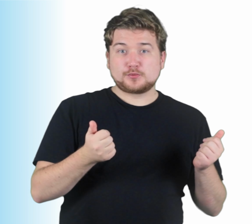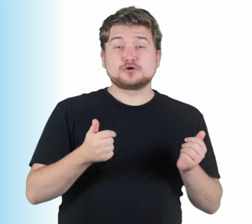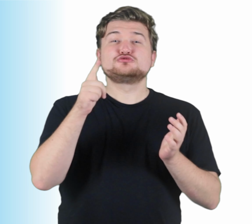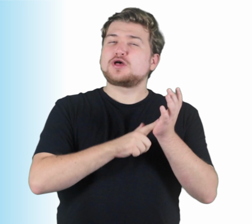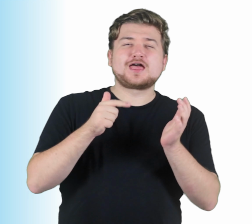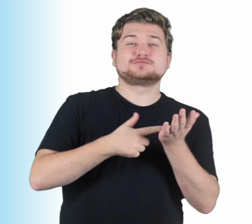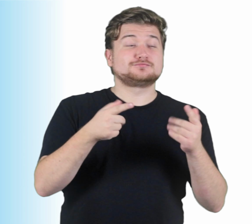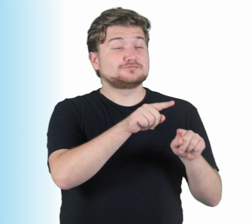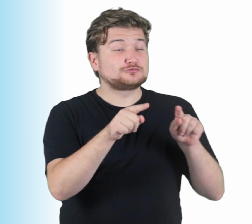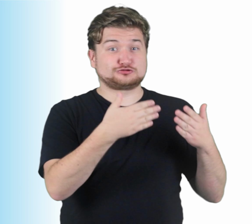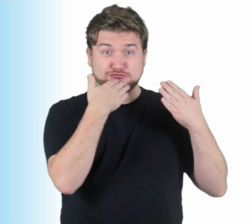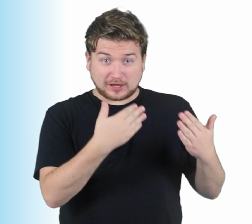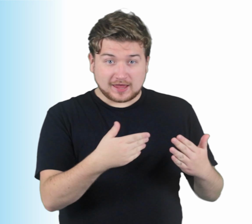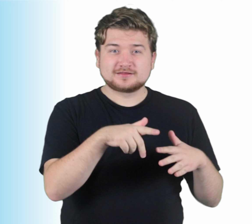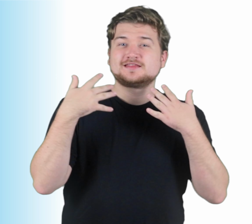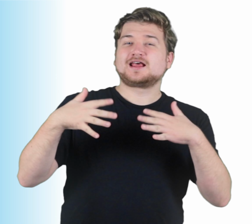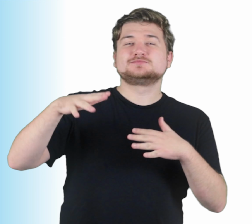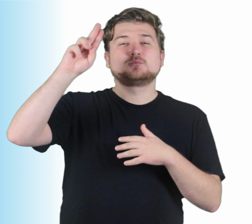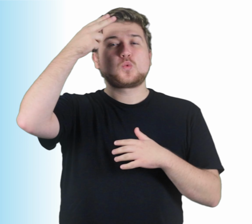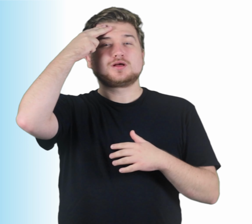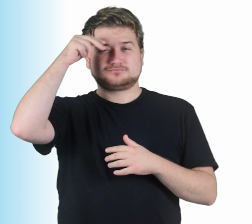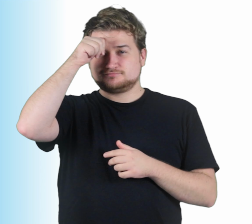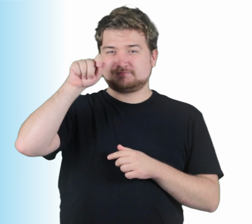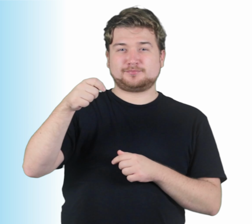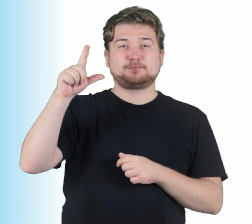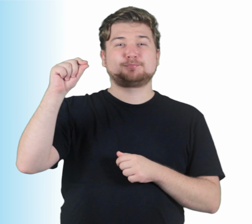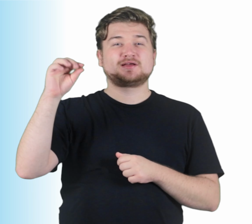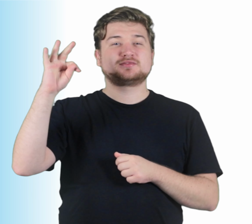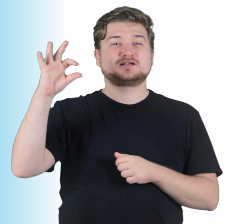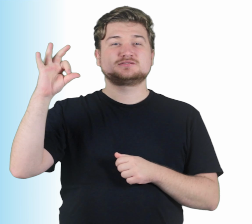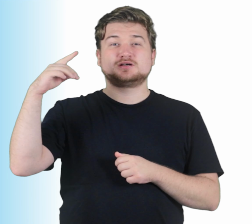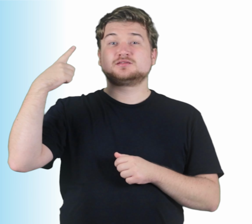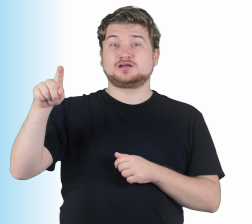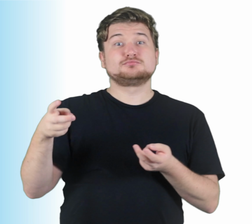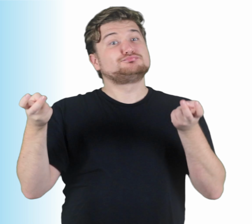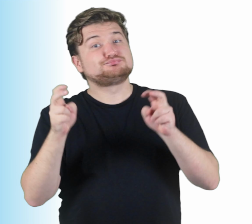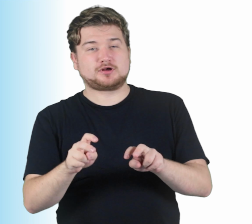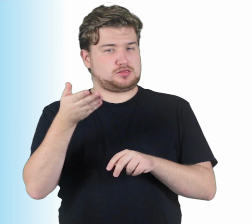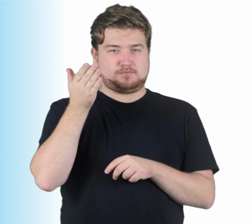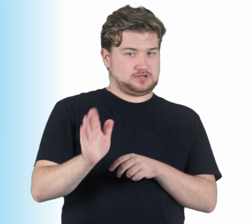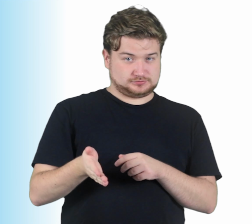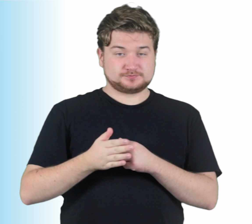W wielu przypadkach zapobiega rozwinięciu się stresu pourazowego - nazywanego PTSD.